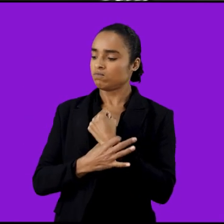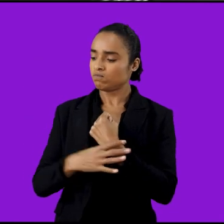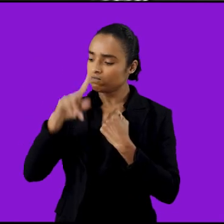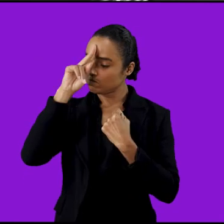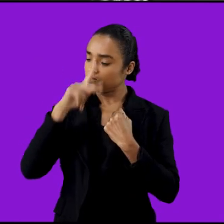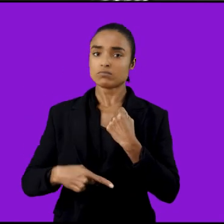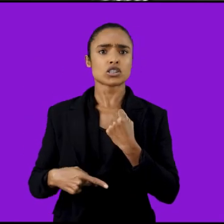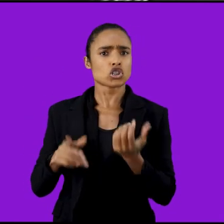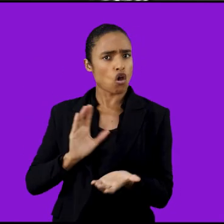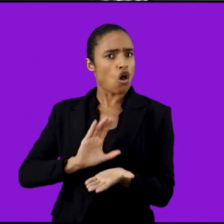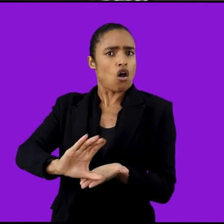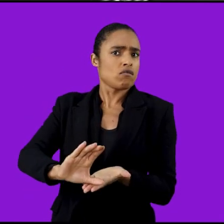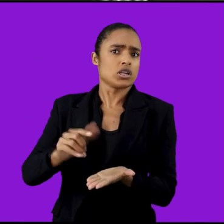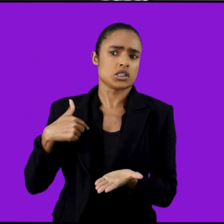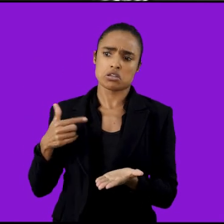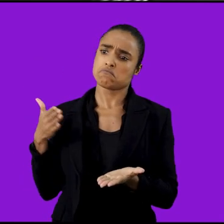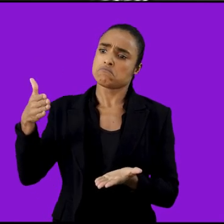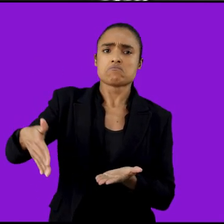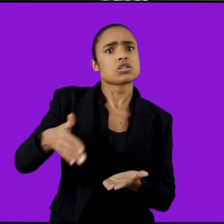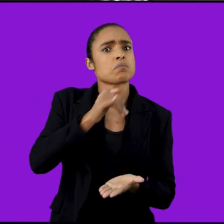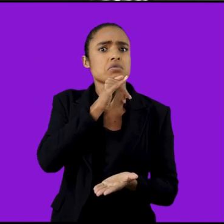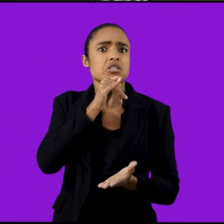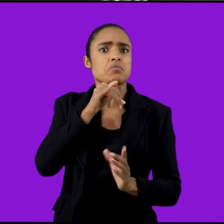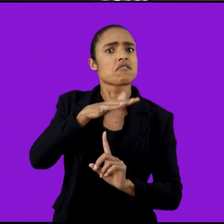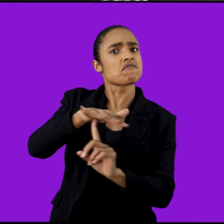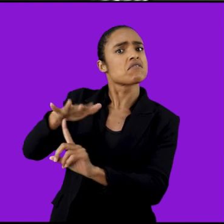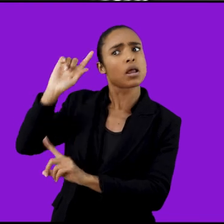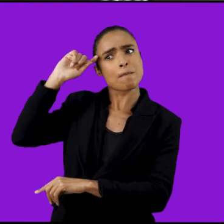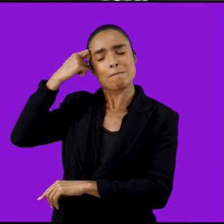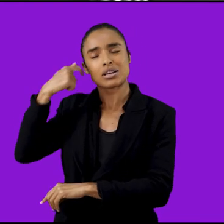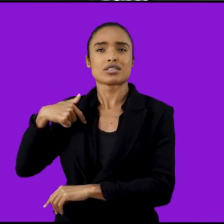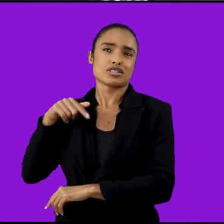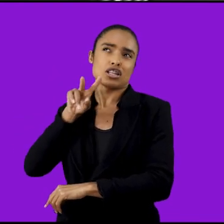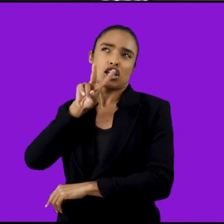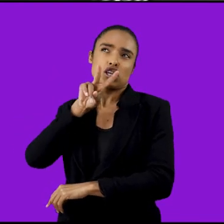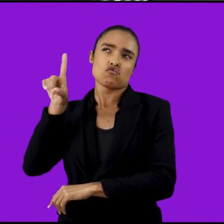Por exemplo, na Feira Preta, eu vi uma geração. 20, vai fazer esse ano 21 anos. Pensa numa